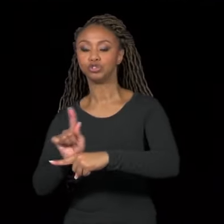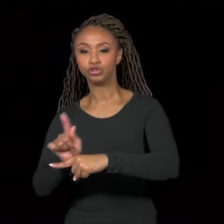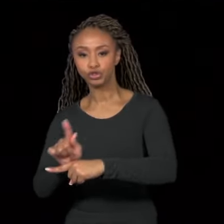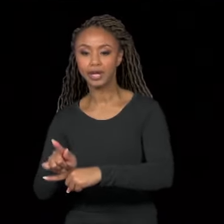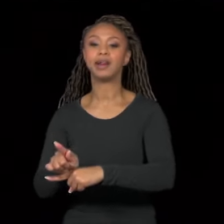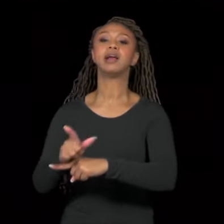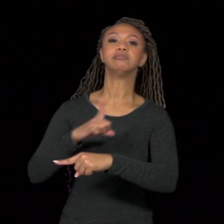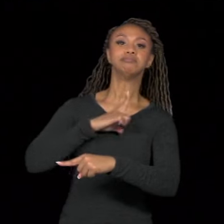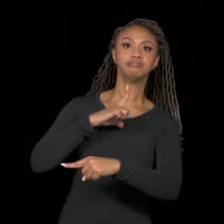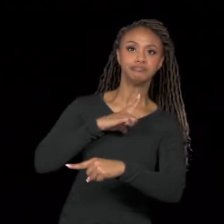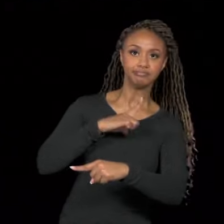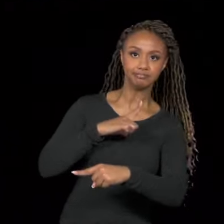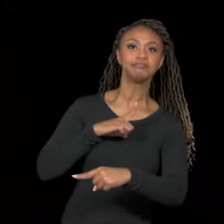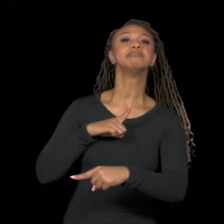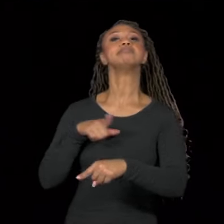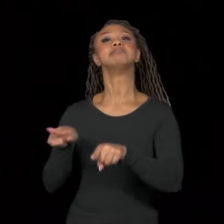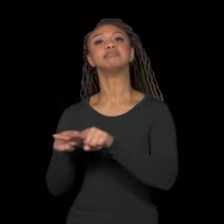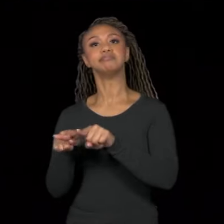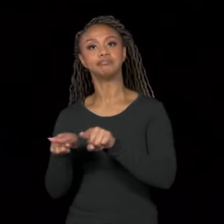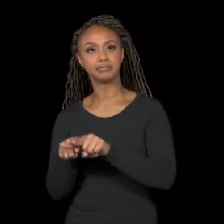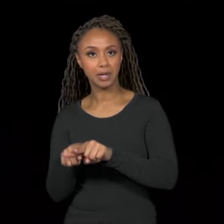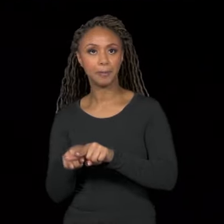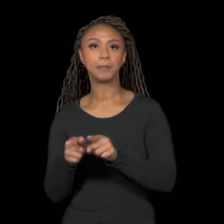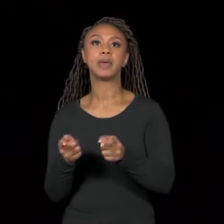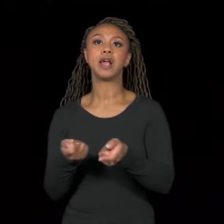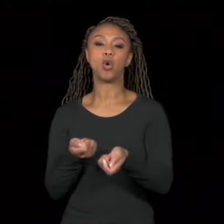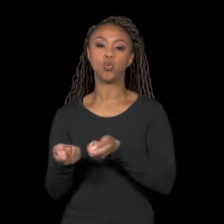ENTIDADE DEPARTAMENTO.